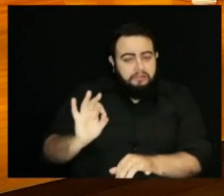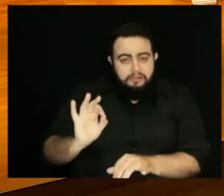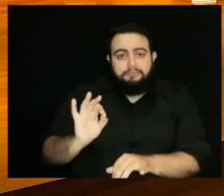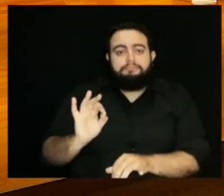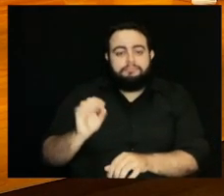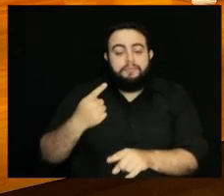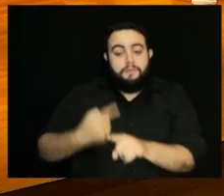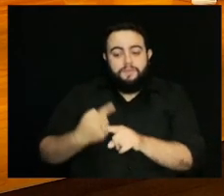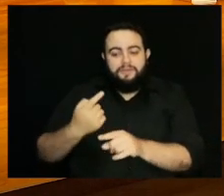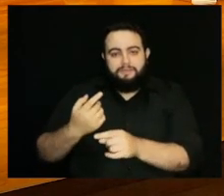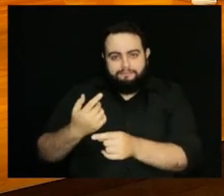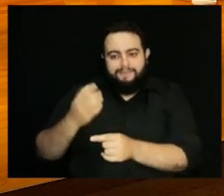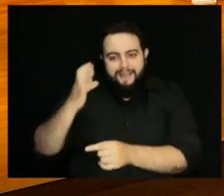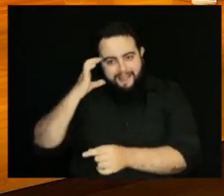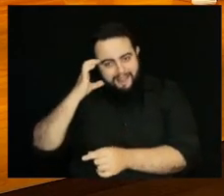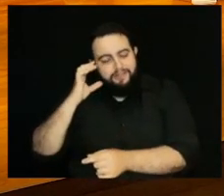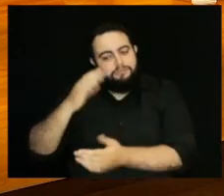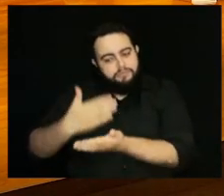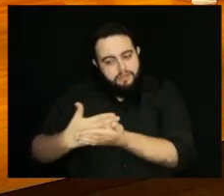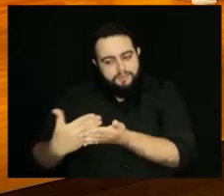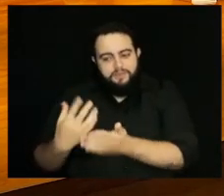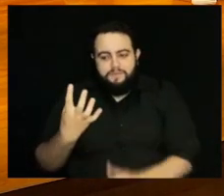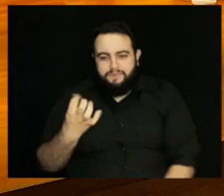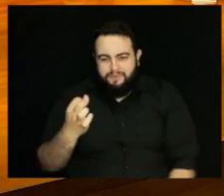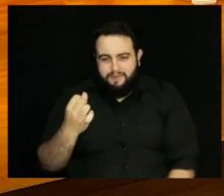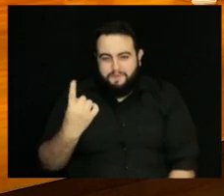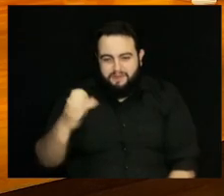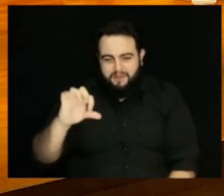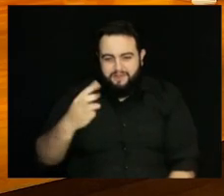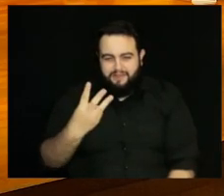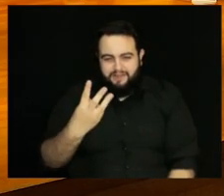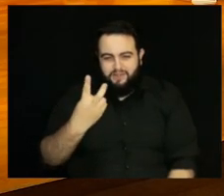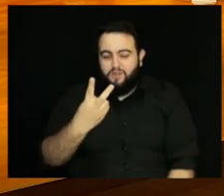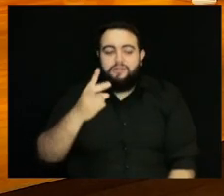sempre tocou basicamente o que as pessoas querem ouvir, e o que as pessoas querem ouvir é o que